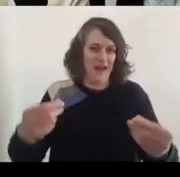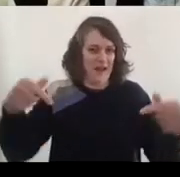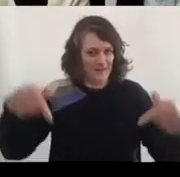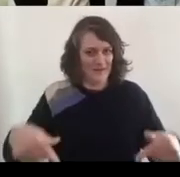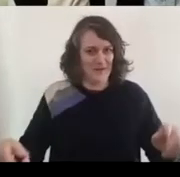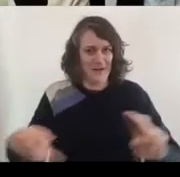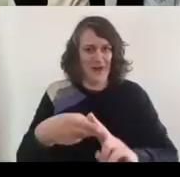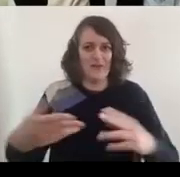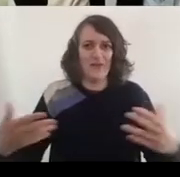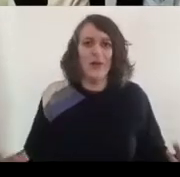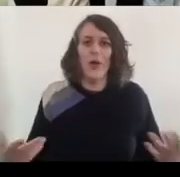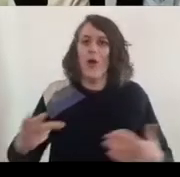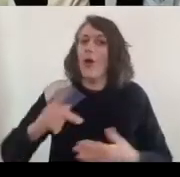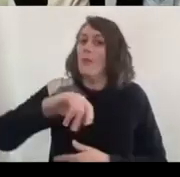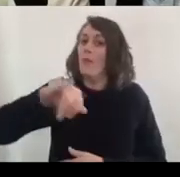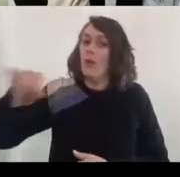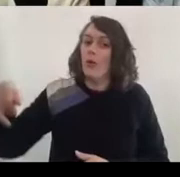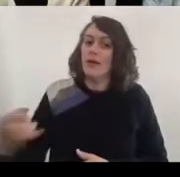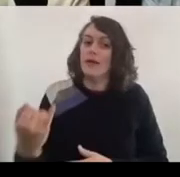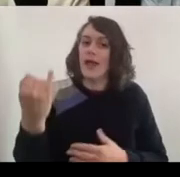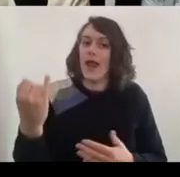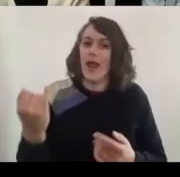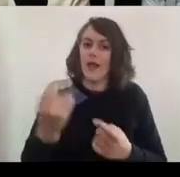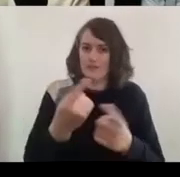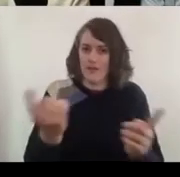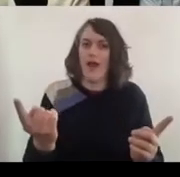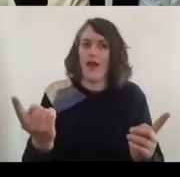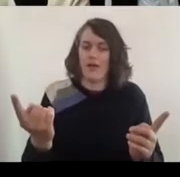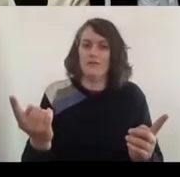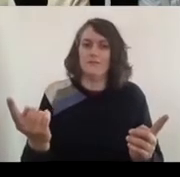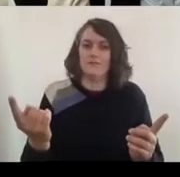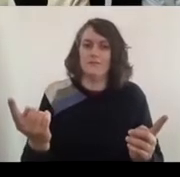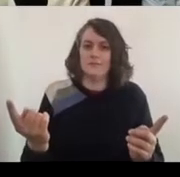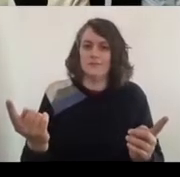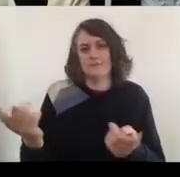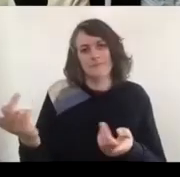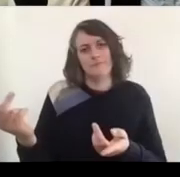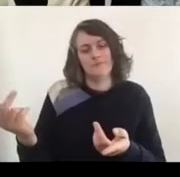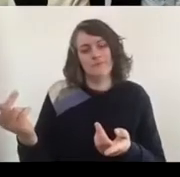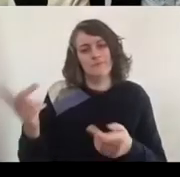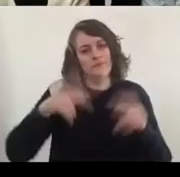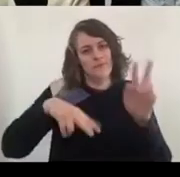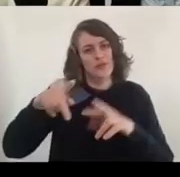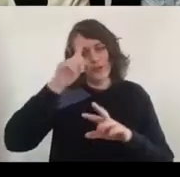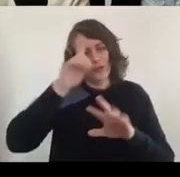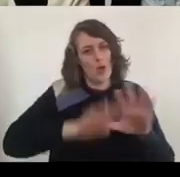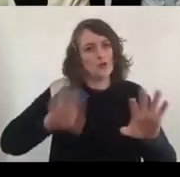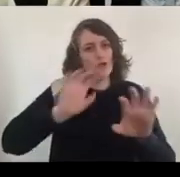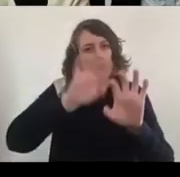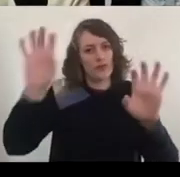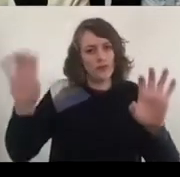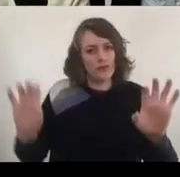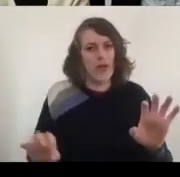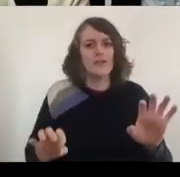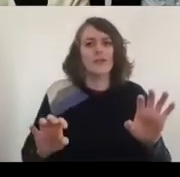dass sie ja vertreten an unterschiedlichen Orten in ganz Deutschland ist längst überfällig und